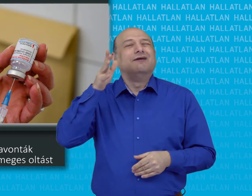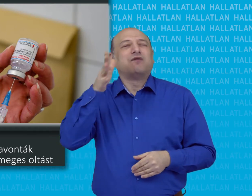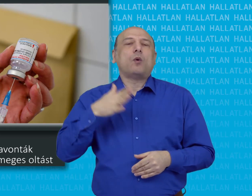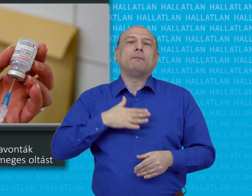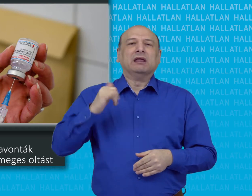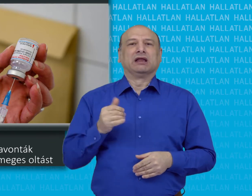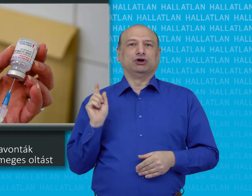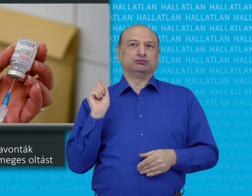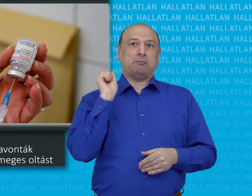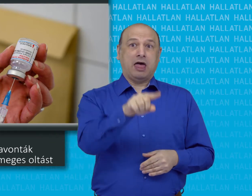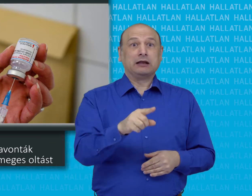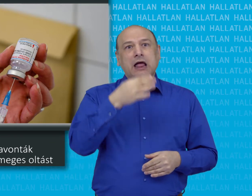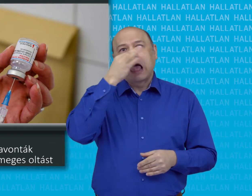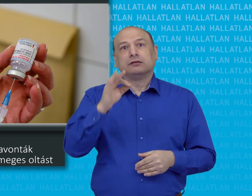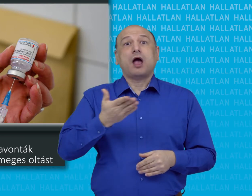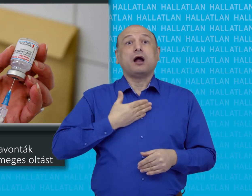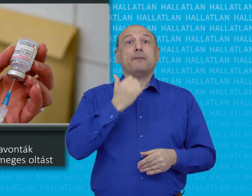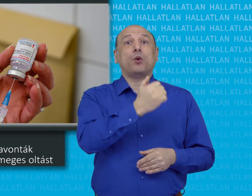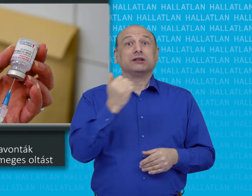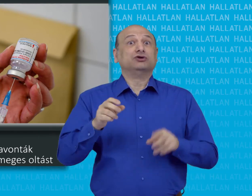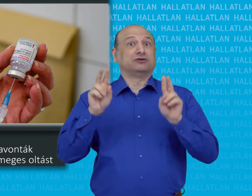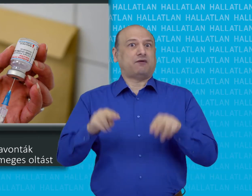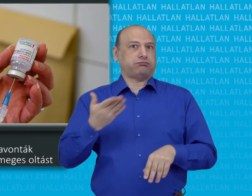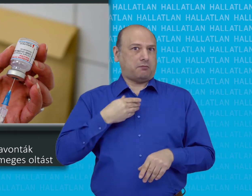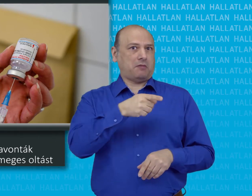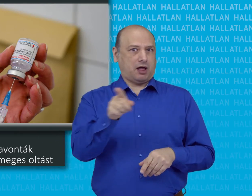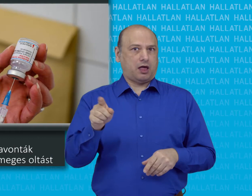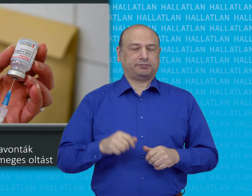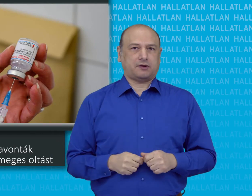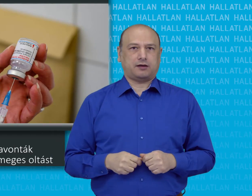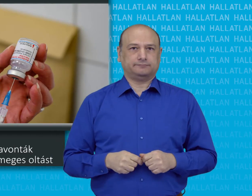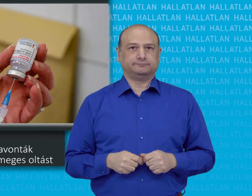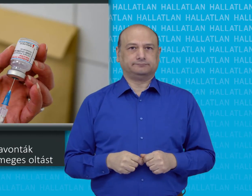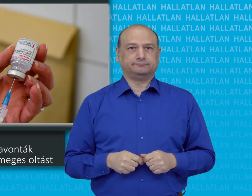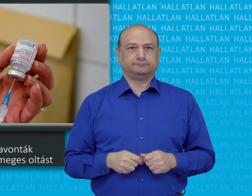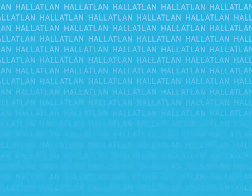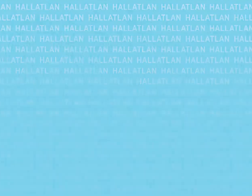szerencsét próbálnak, hátha mégis kapnak oltást. Aki mégis odament az oltópontra, azok közül meglepetésre sokakat beoltottak.